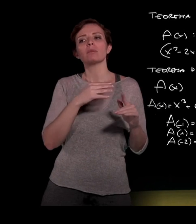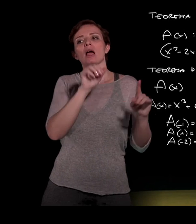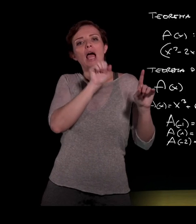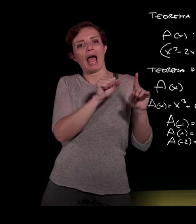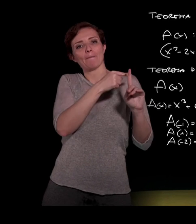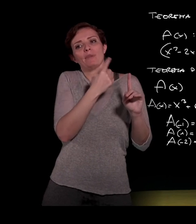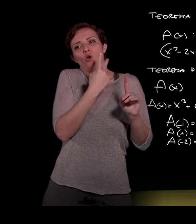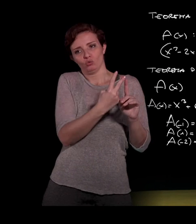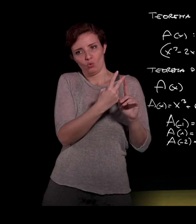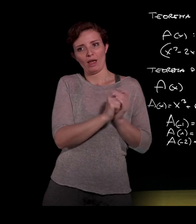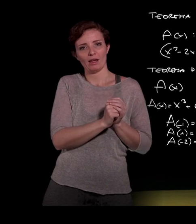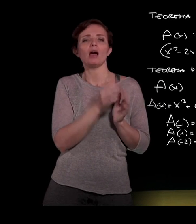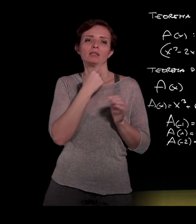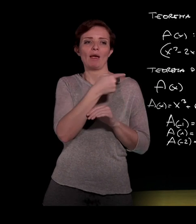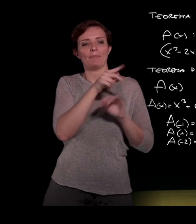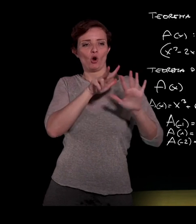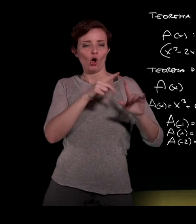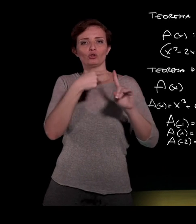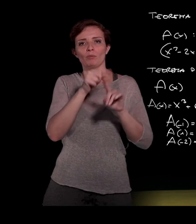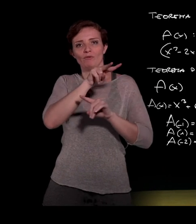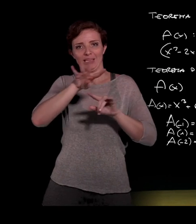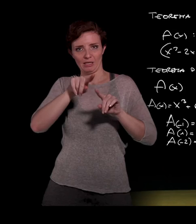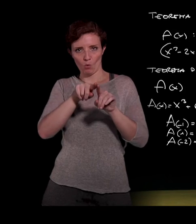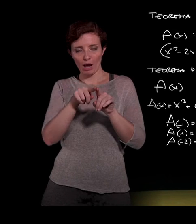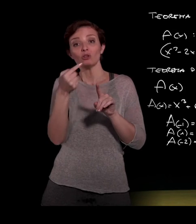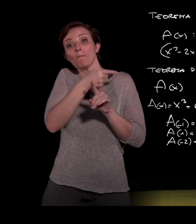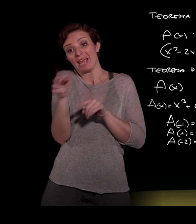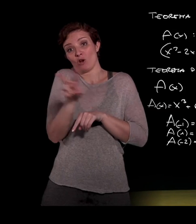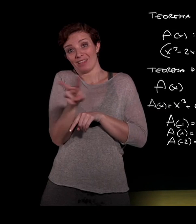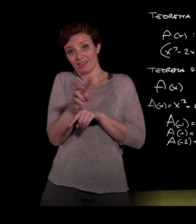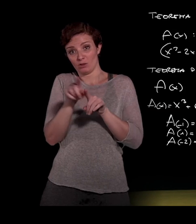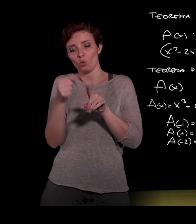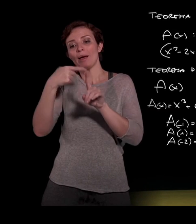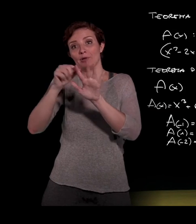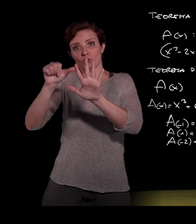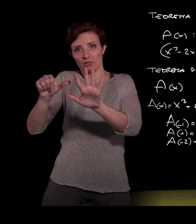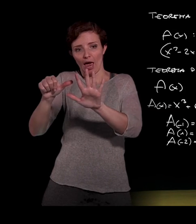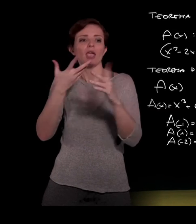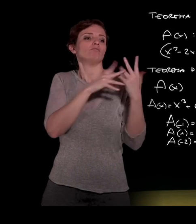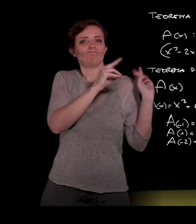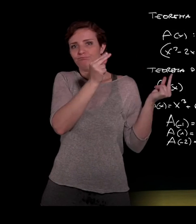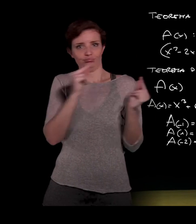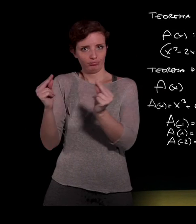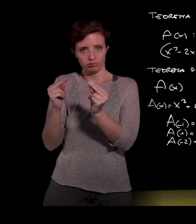Anche in questo caso, il risultato è pari a 0, quindi è divisibile anche per questo binomio.